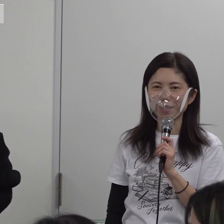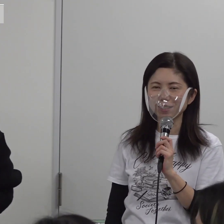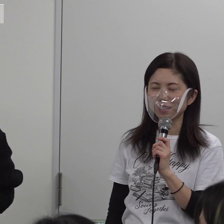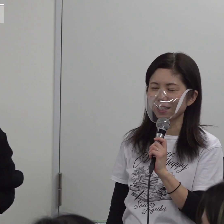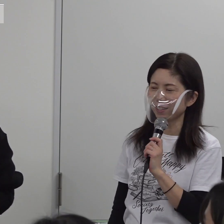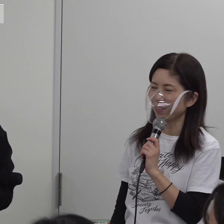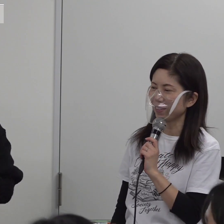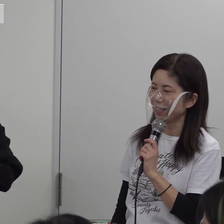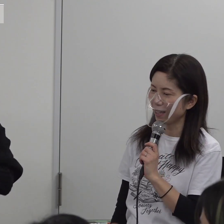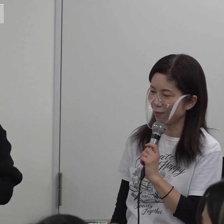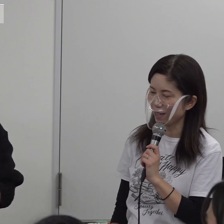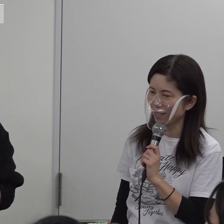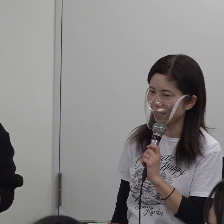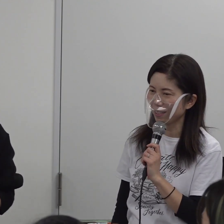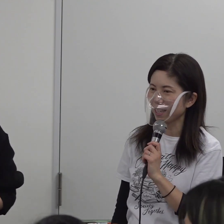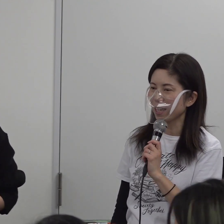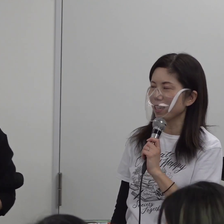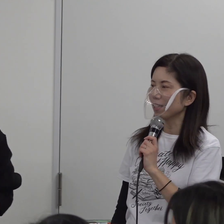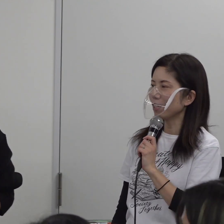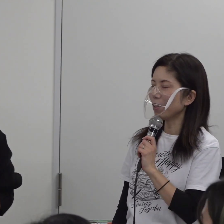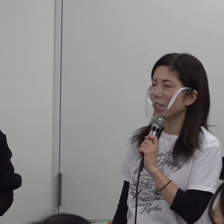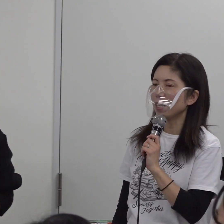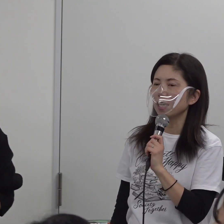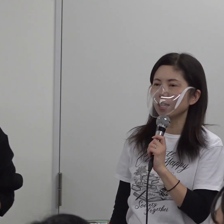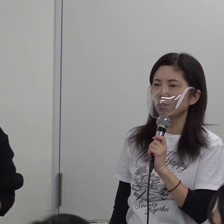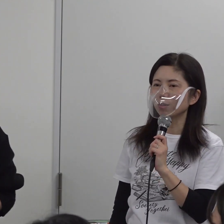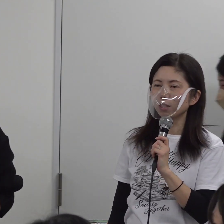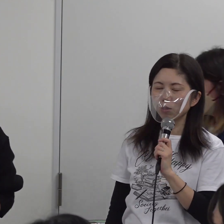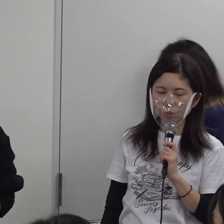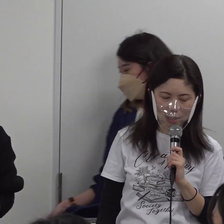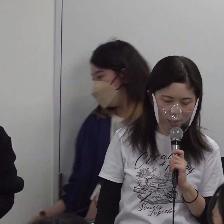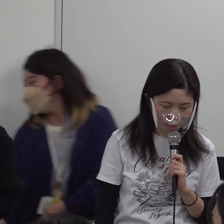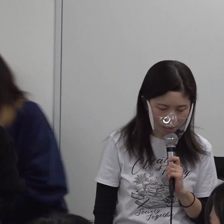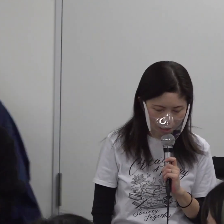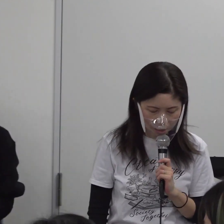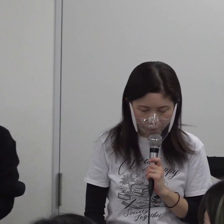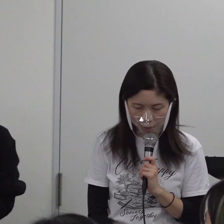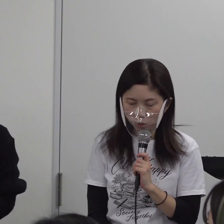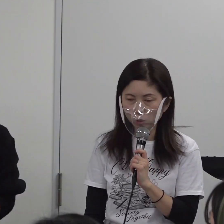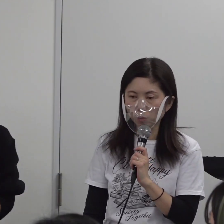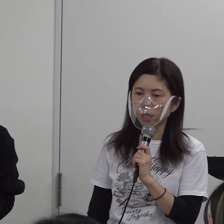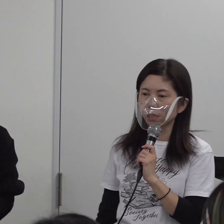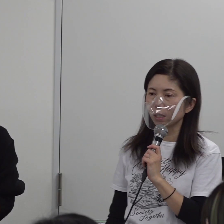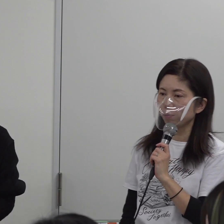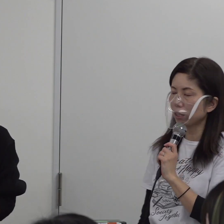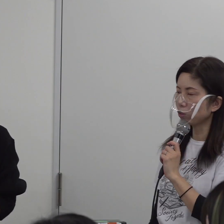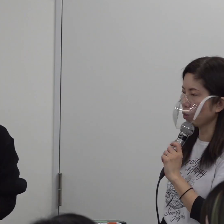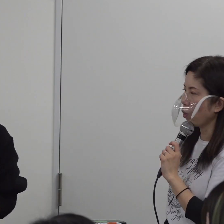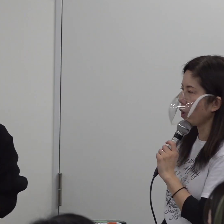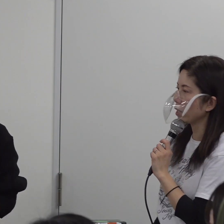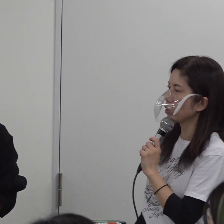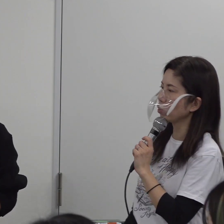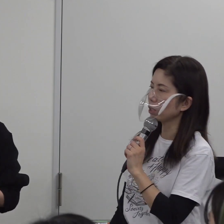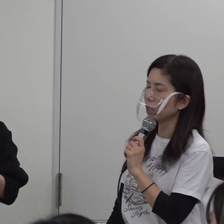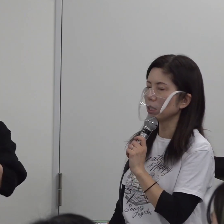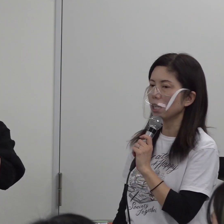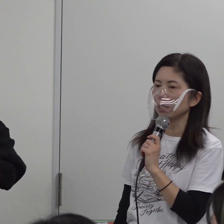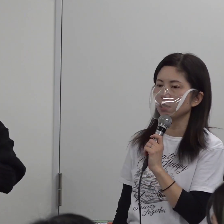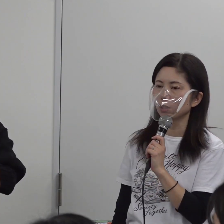ありがとうございます では佐藤さんにまたちょっとパラリンピックのお話を聞きたいんですけれども